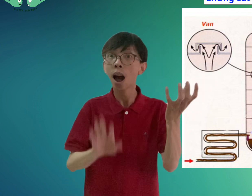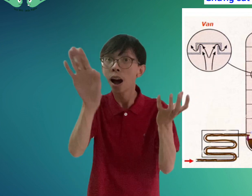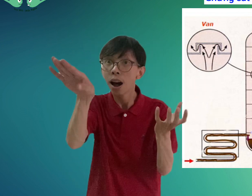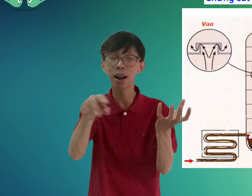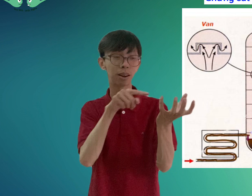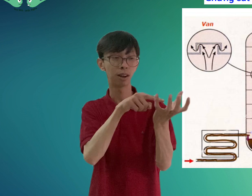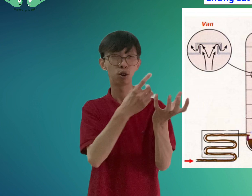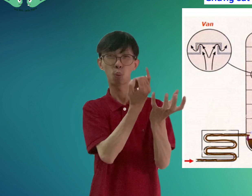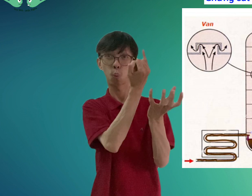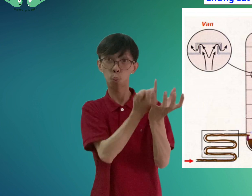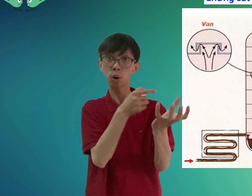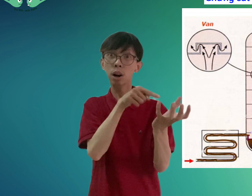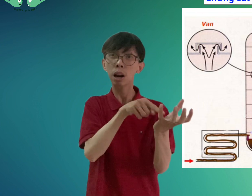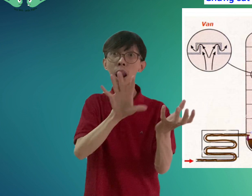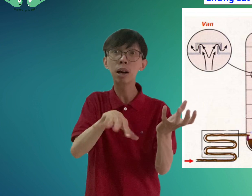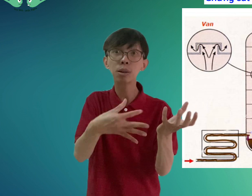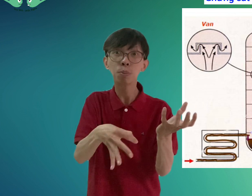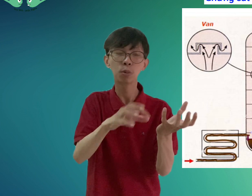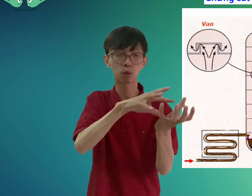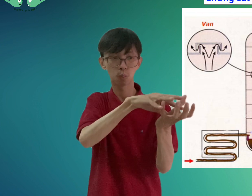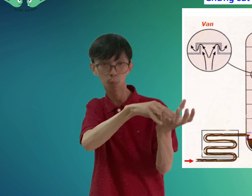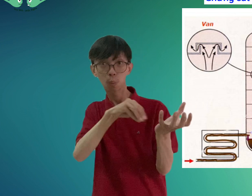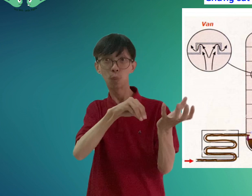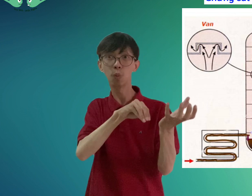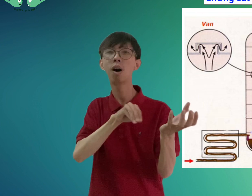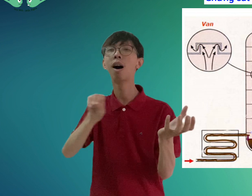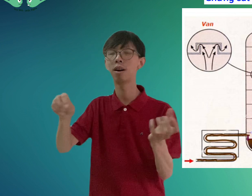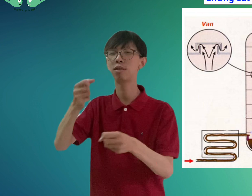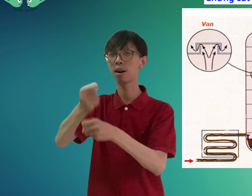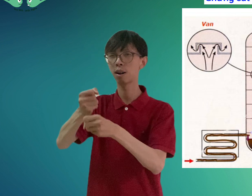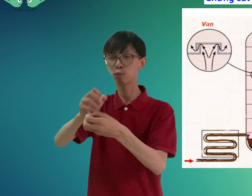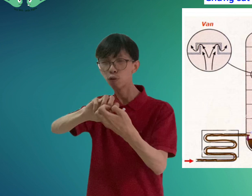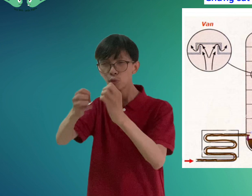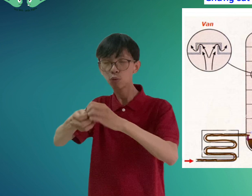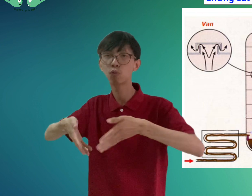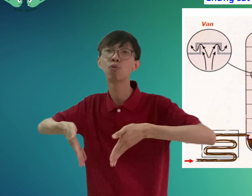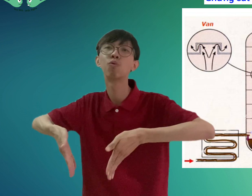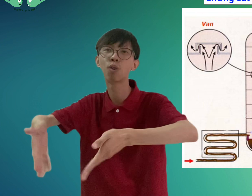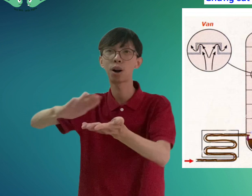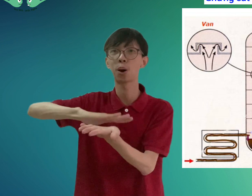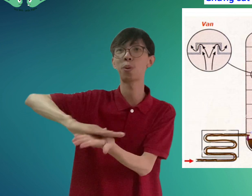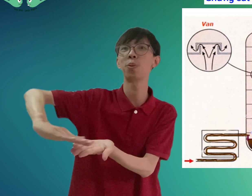phần cuối dầu để làm gì để làm nhựa đường